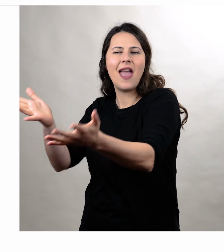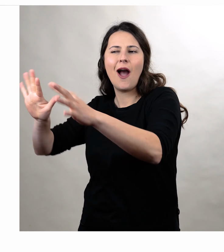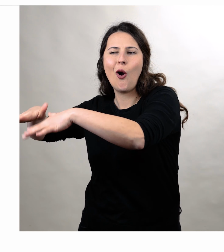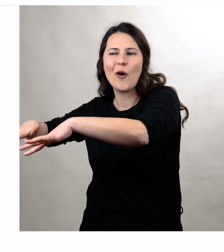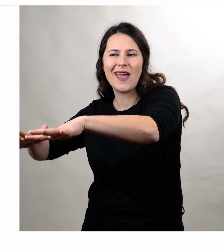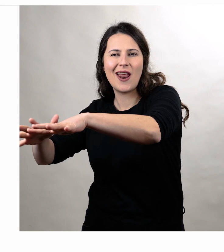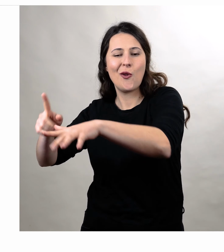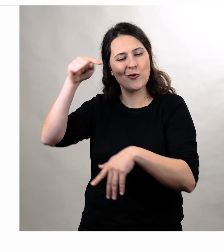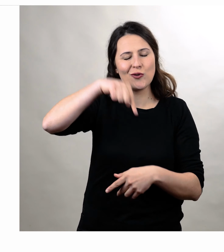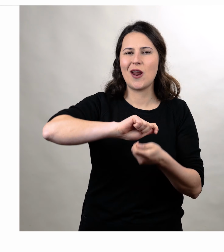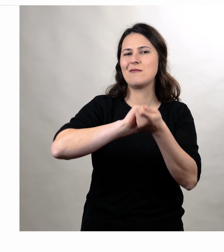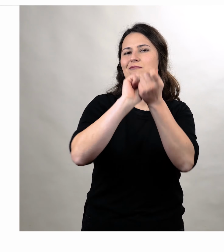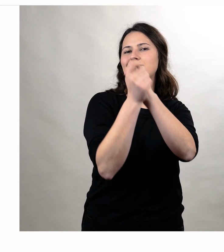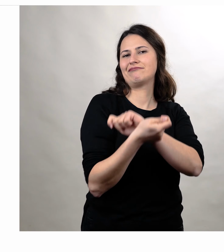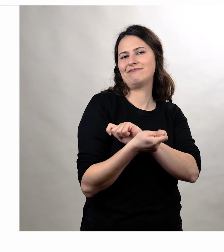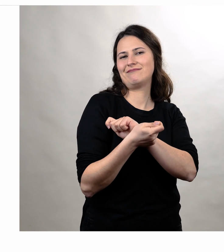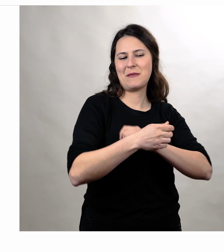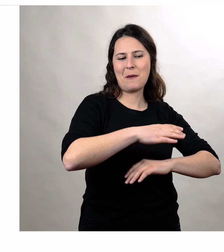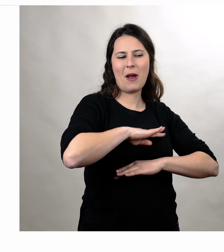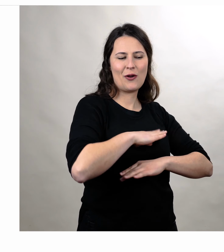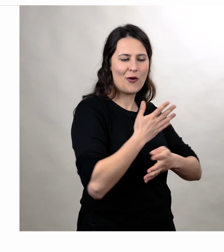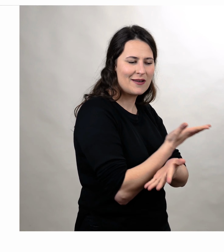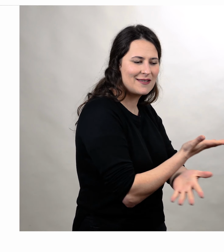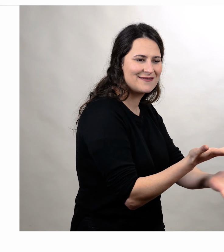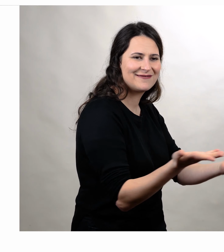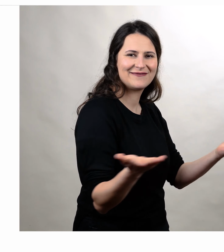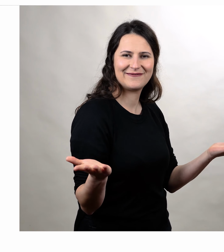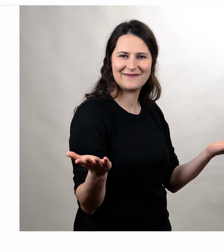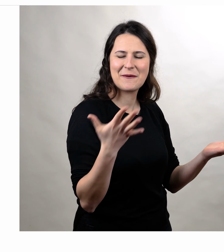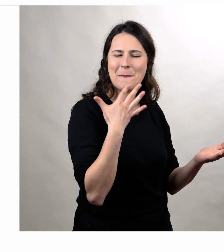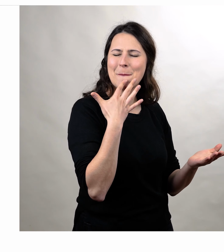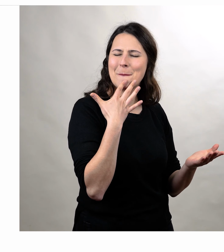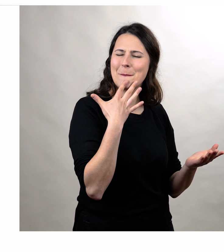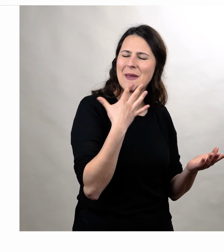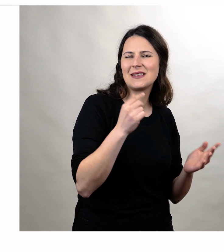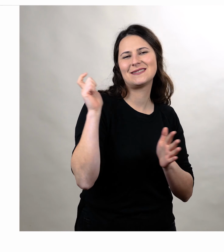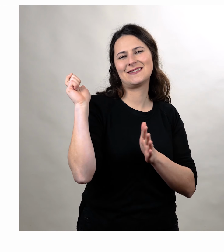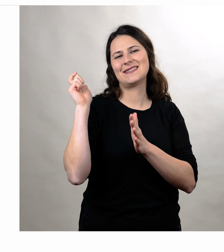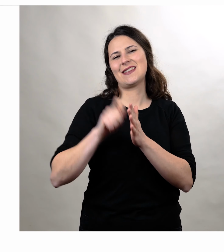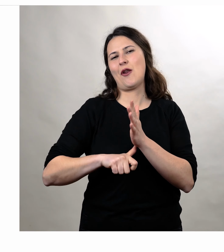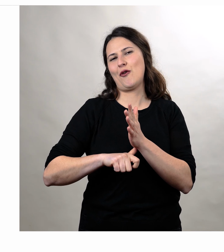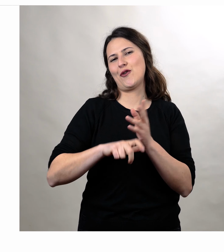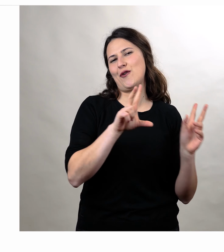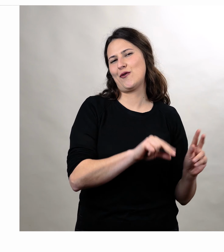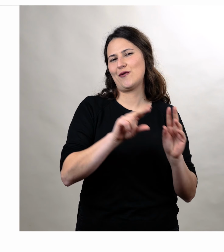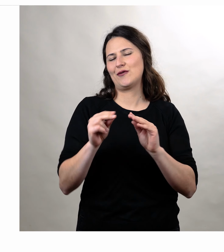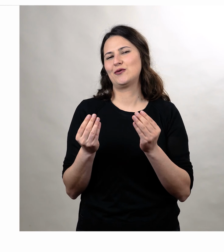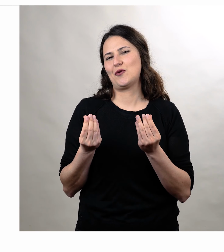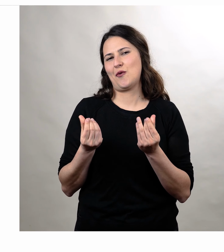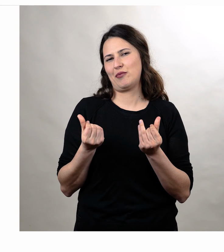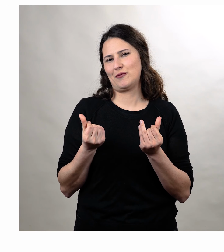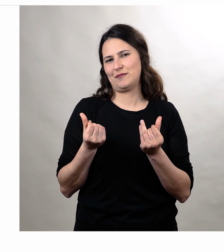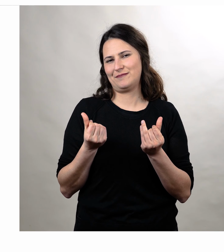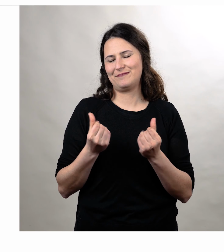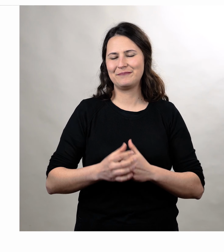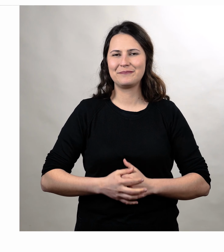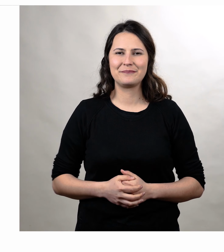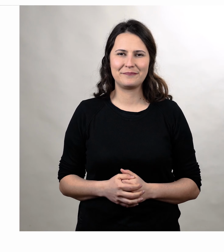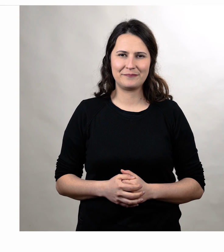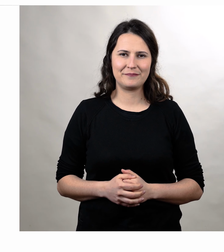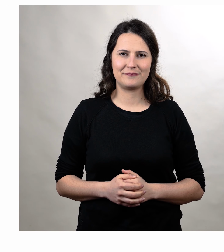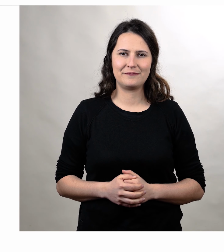Με αυτό τον τρόπο έμοιαζαν παράλληλα και με ξενοδοχεία.